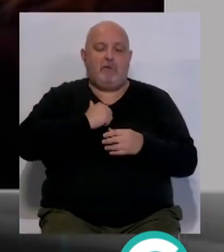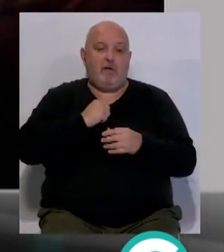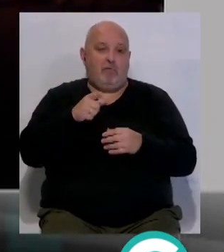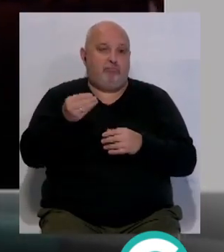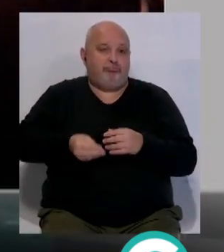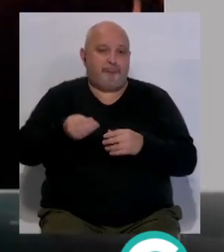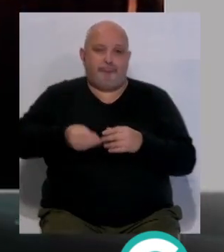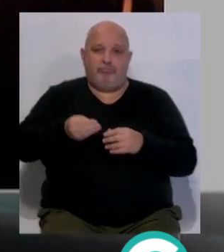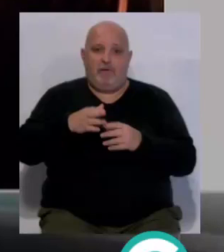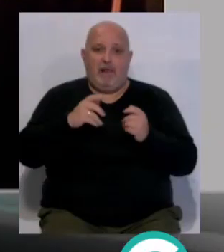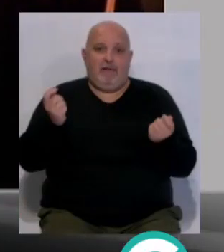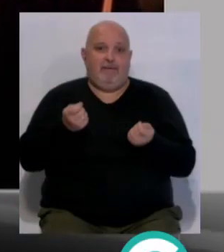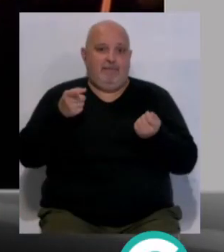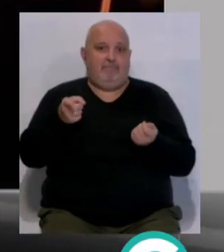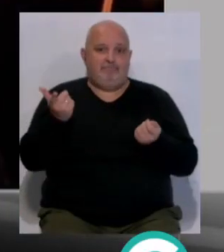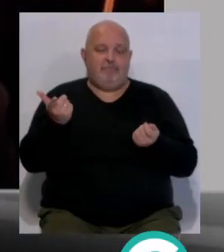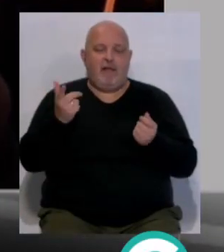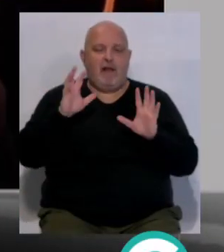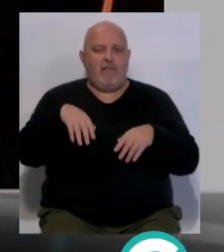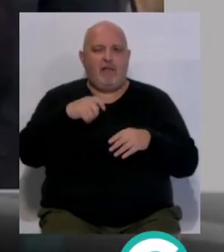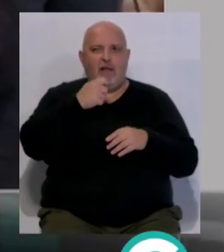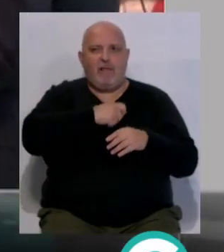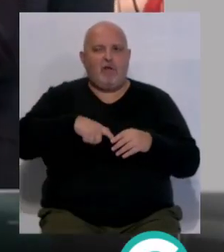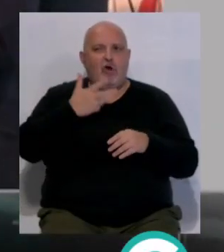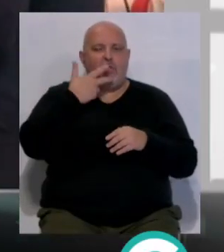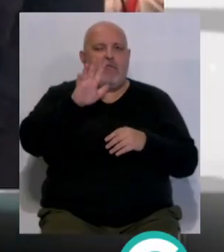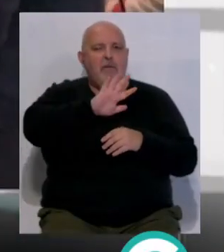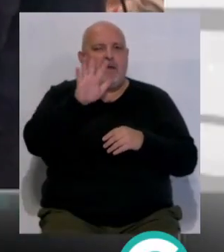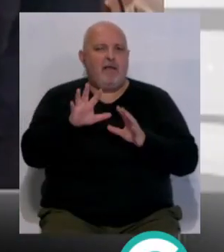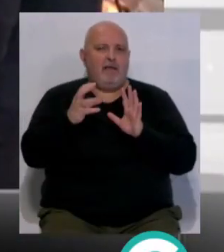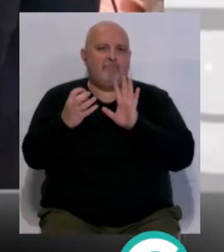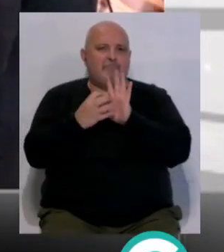que supone fitur y todos los gaditanos debemos conocer Cuál es la imagen que se trasladará en